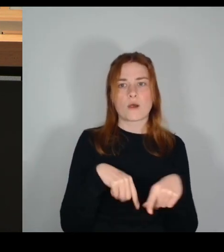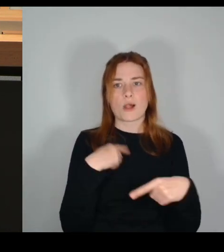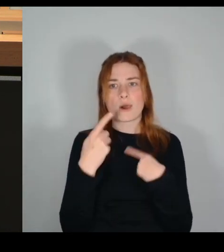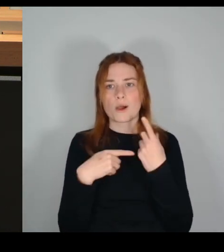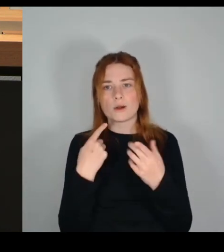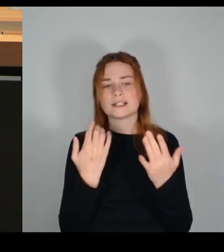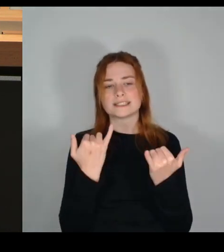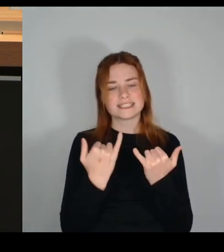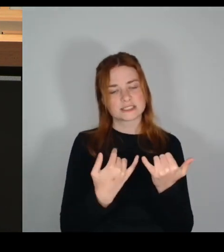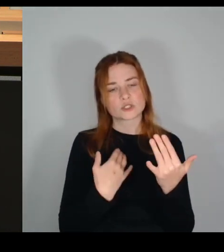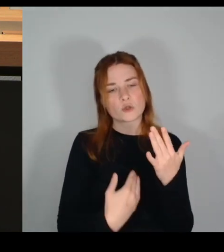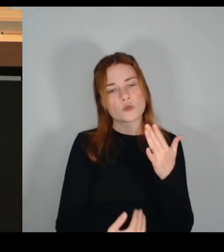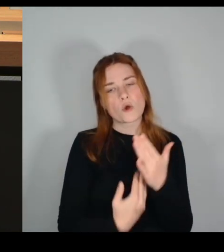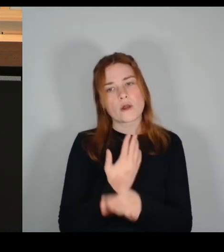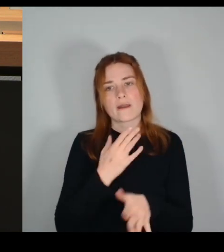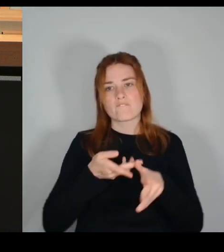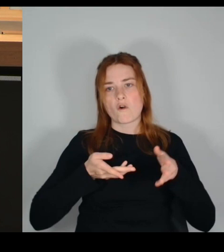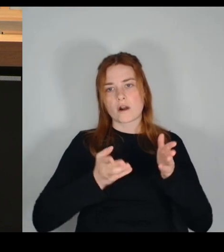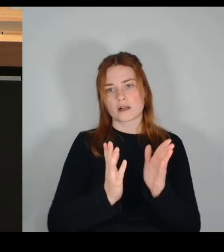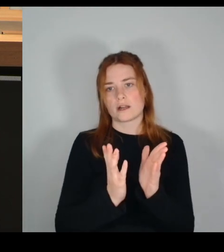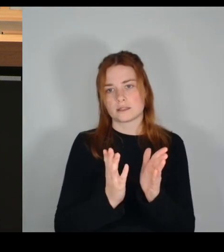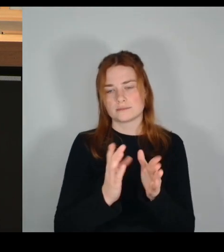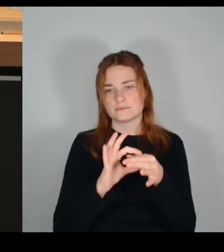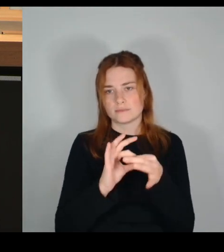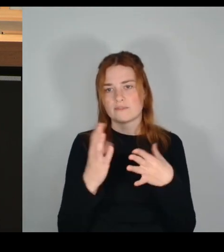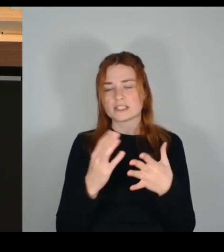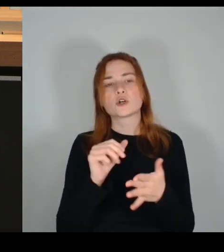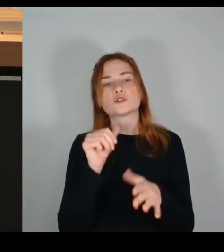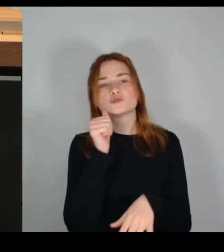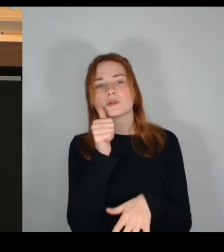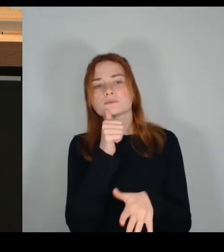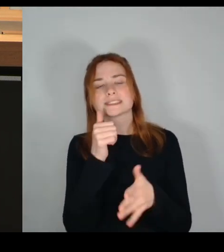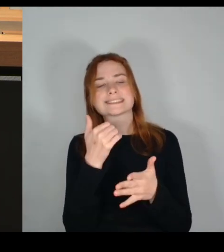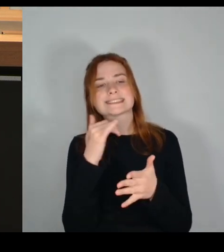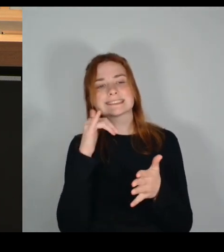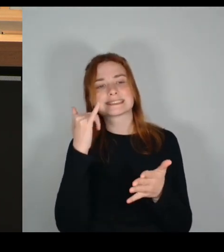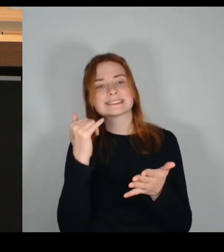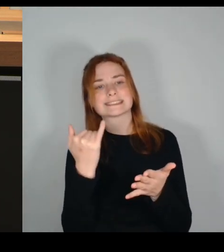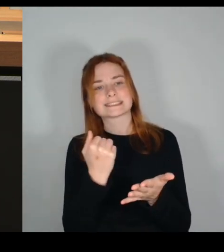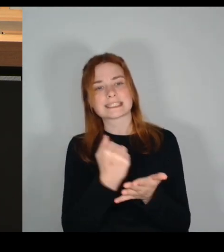müssen, um ein Darlehen zu beantragen. Das werden sie nicht tun. Und so kann man sich natürlich den